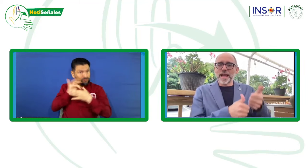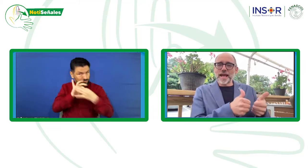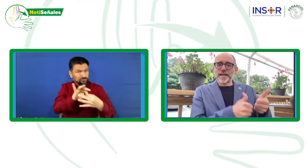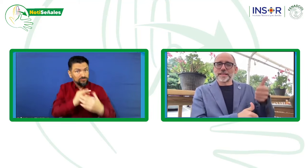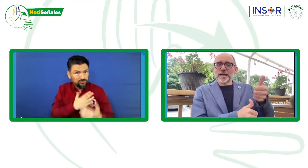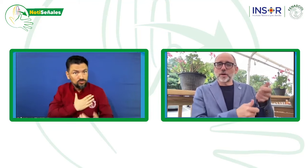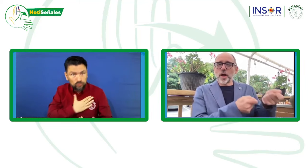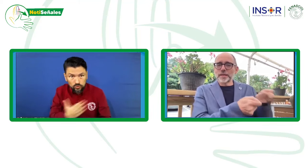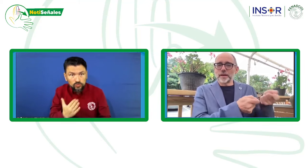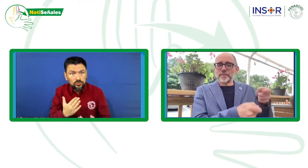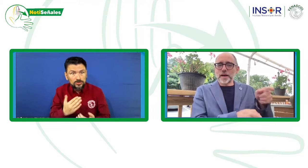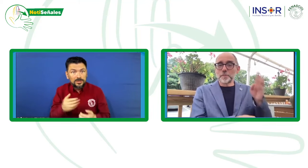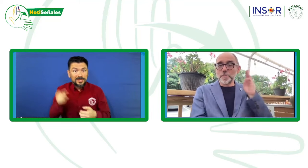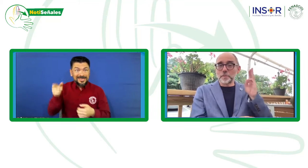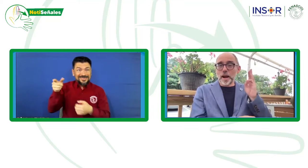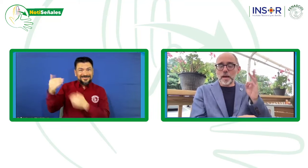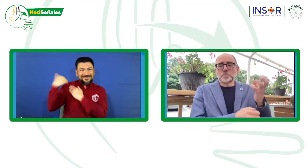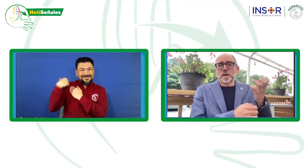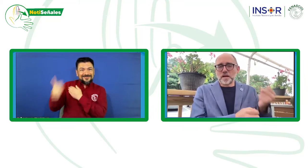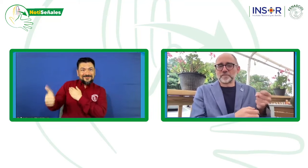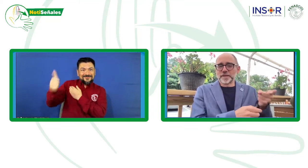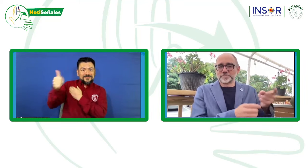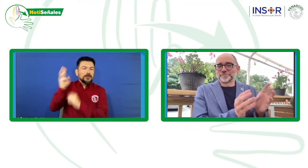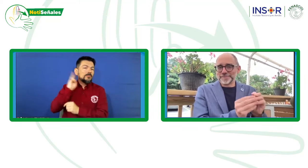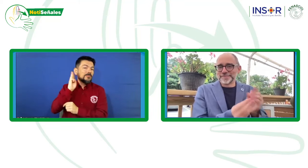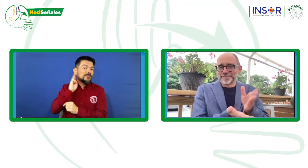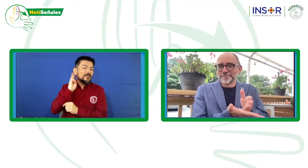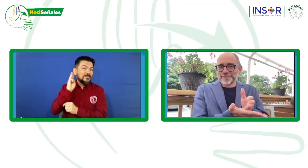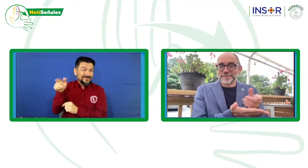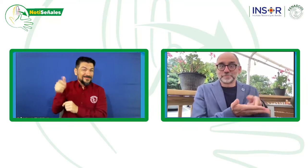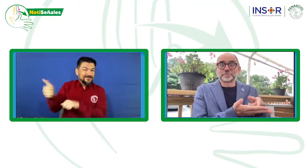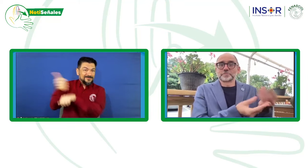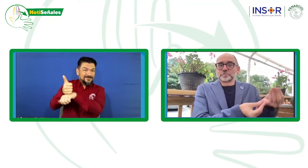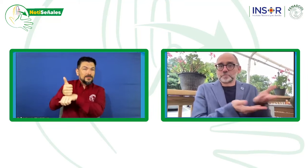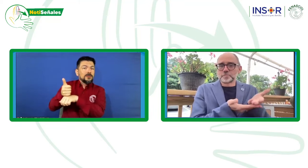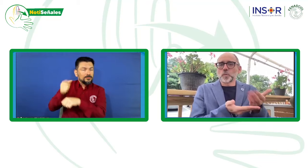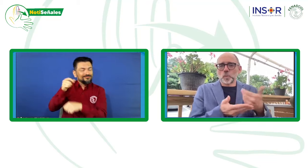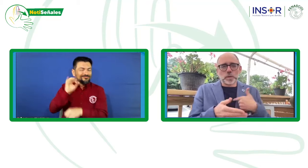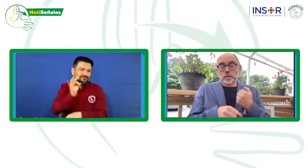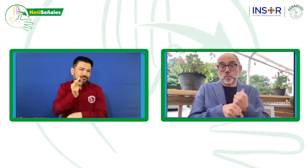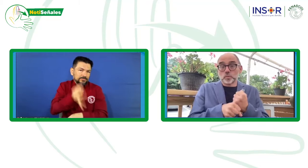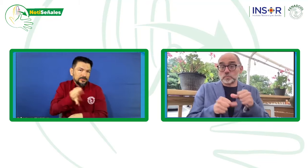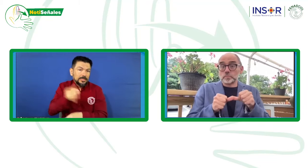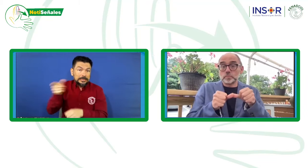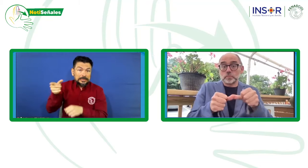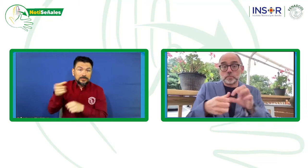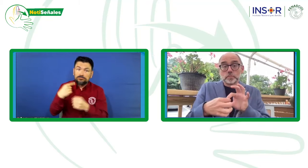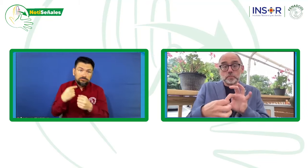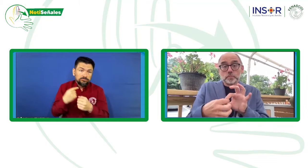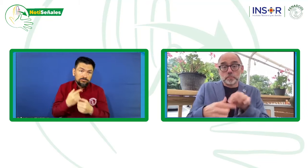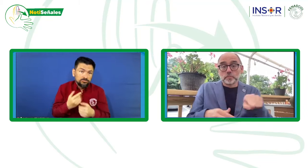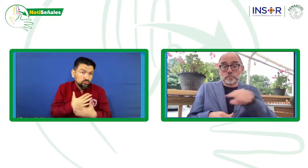tratando estos temas y para nosotros como WFD es prioritario también que en América Latina se trabaje esto